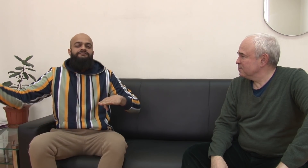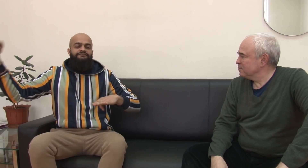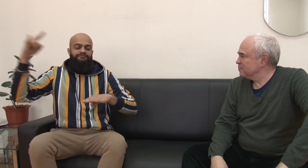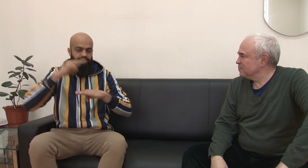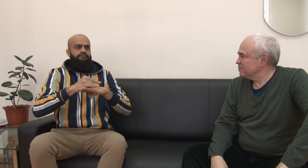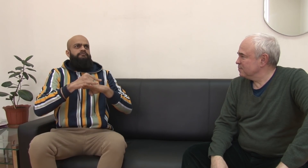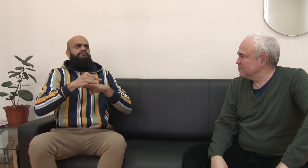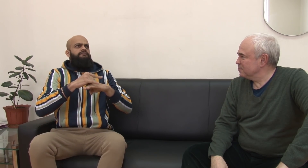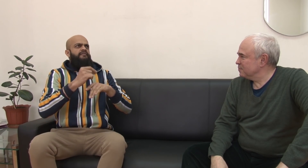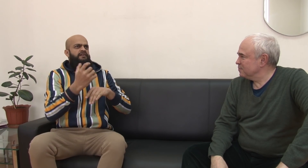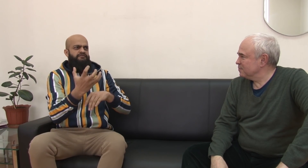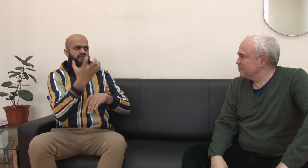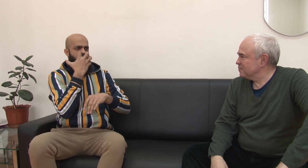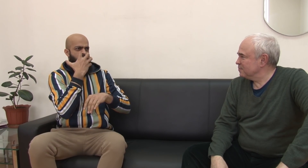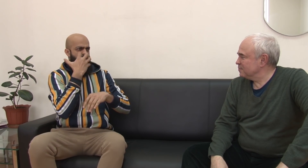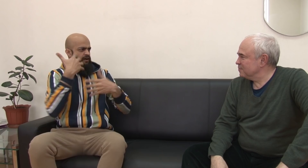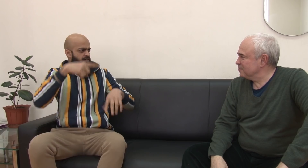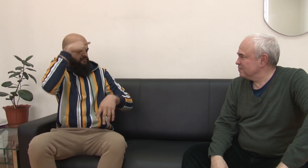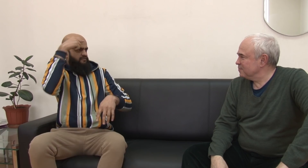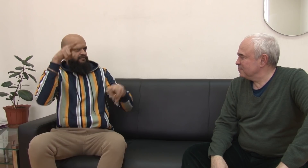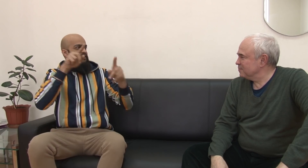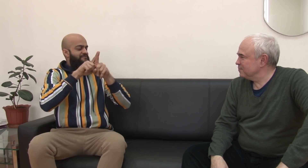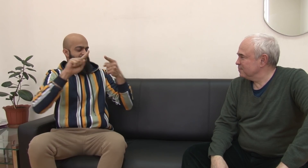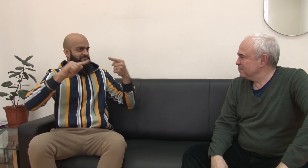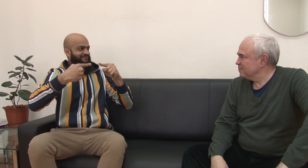И она прилетела в Пакистан. Жара! Контраст с Россией!